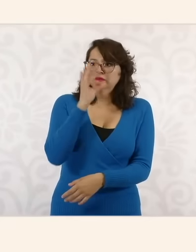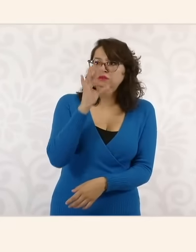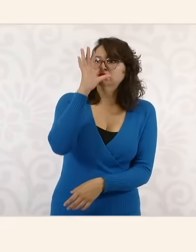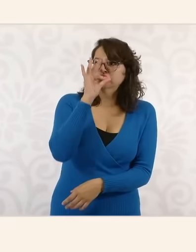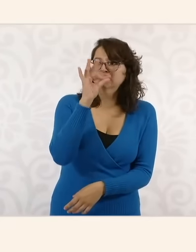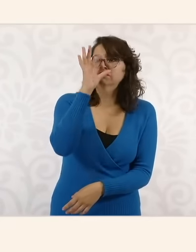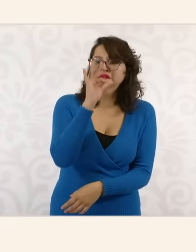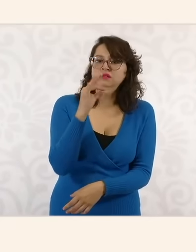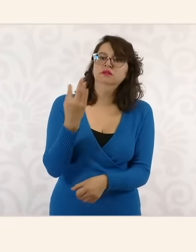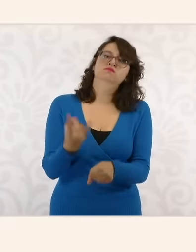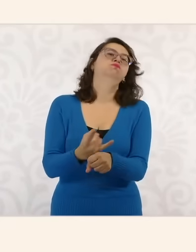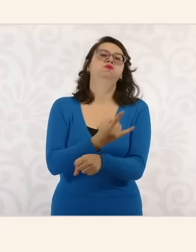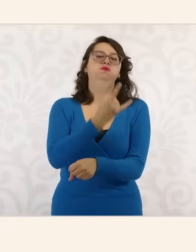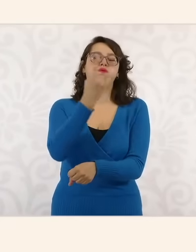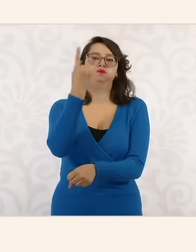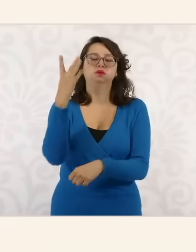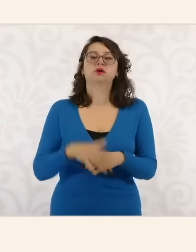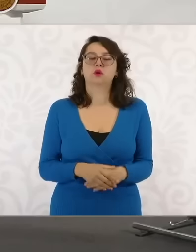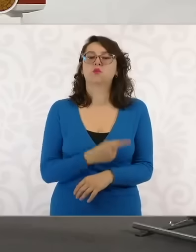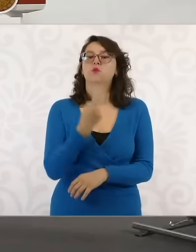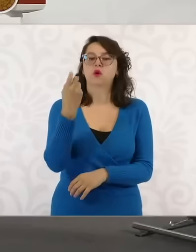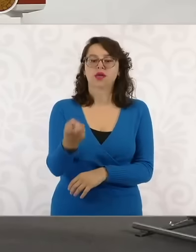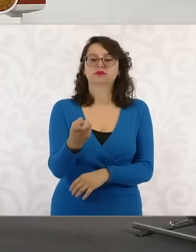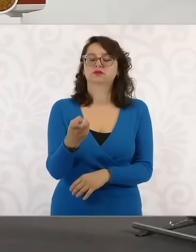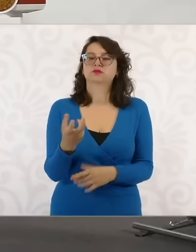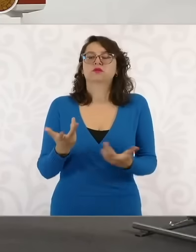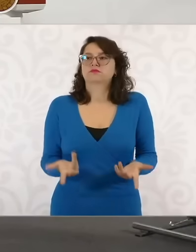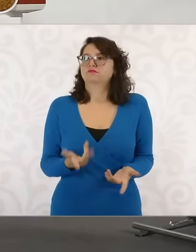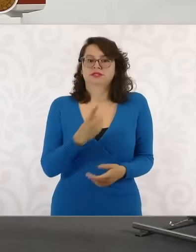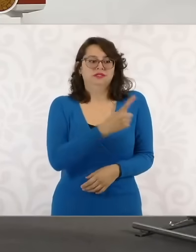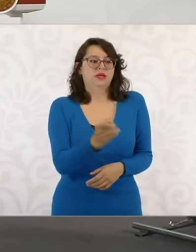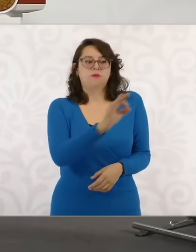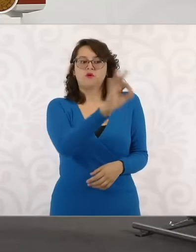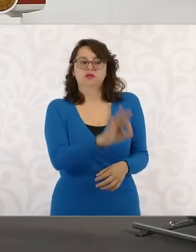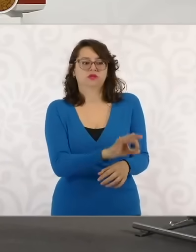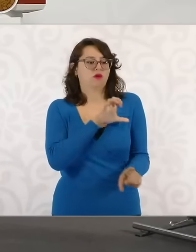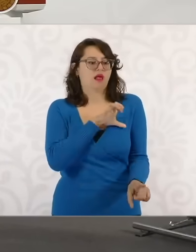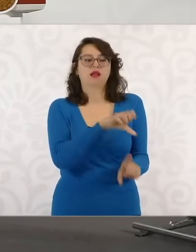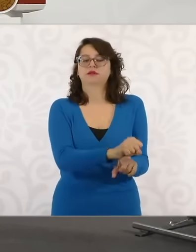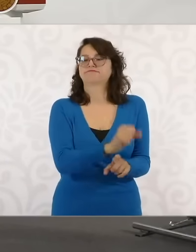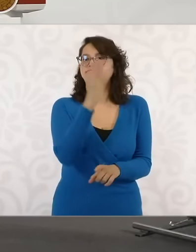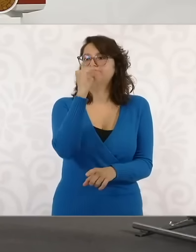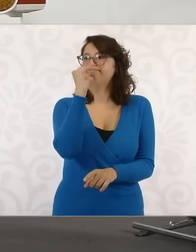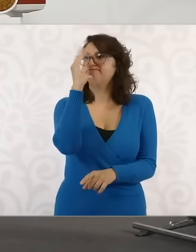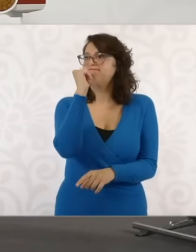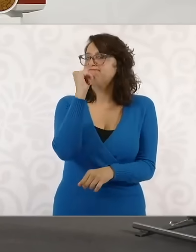compromiso a cabalidad. Por eso en el IMS estamos ya 97% de abasto, igual en el Iste, ese 3% que